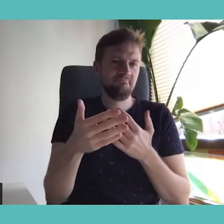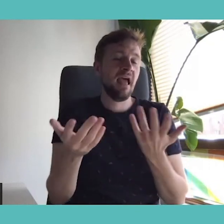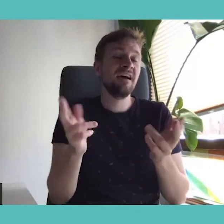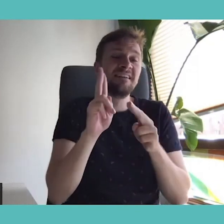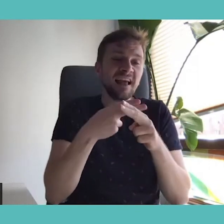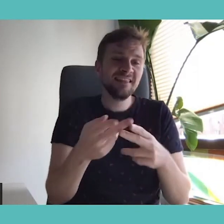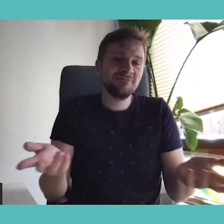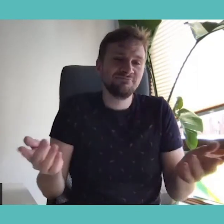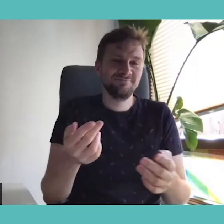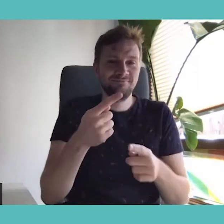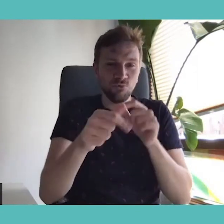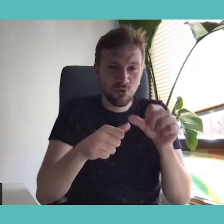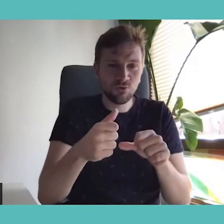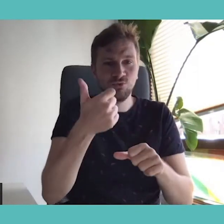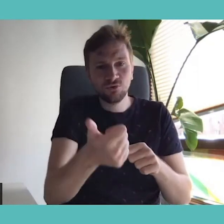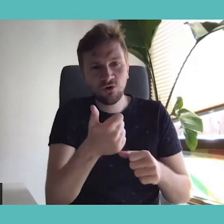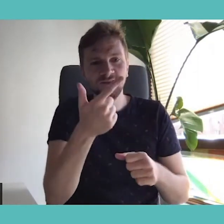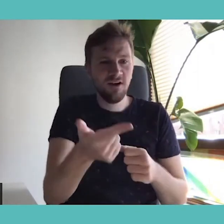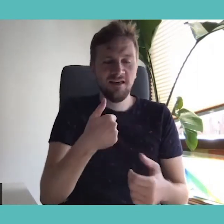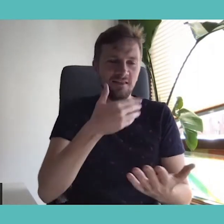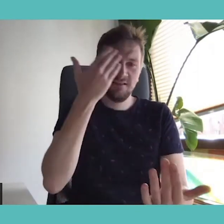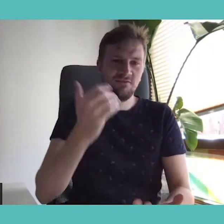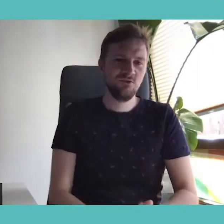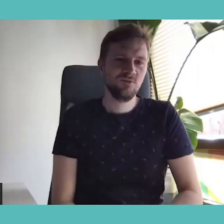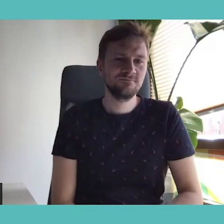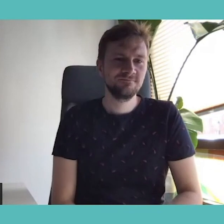Kiedy to wejdzie w życie? Za pól roku, rok, za dwa lata?! Nie wiem.